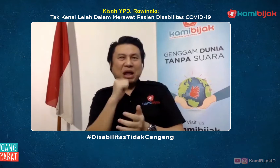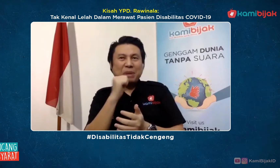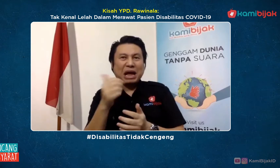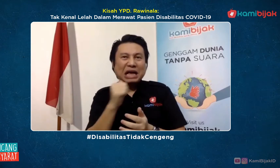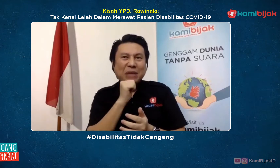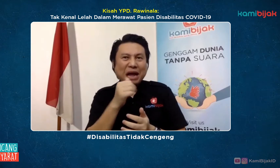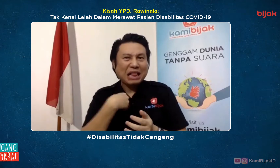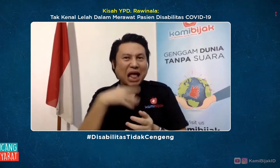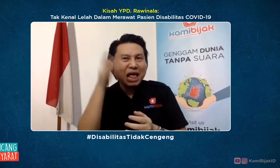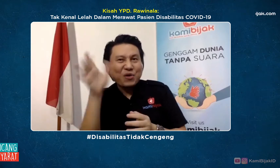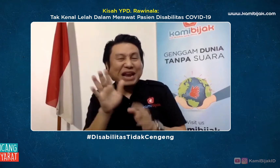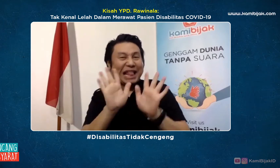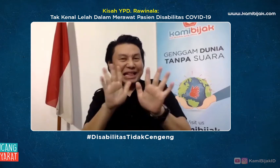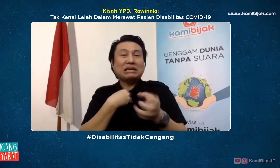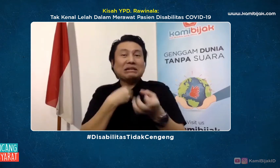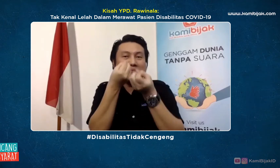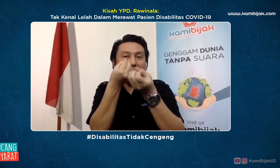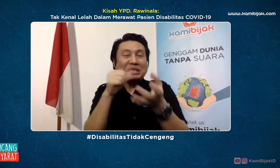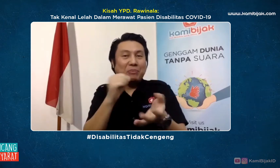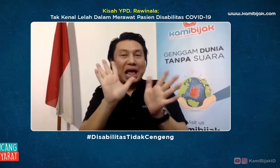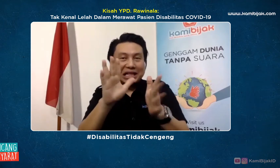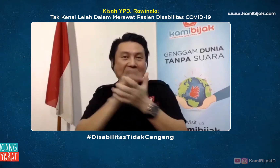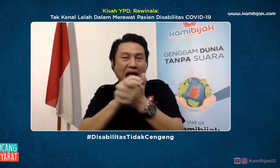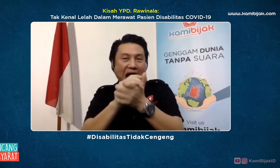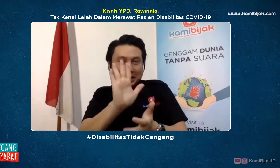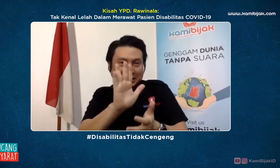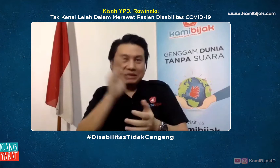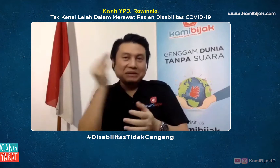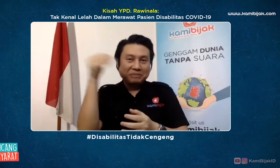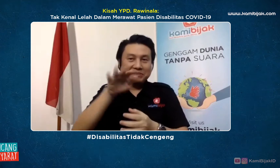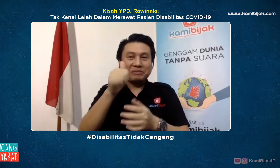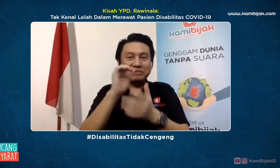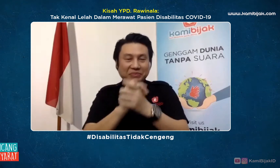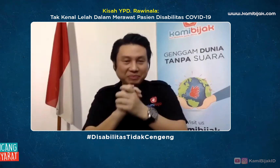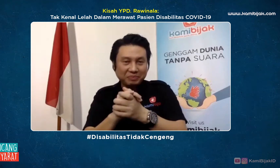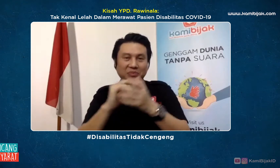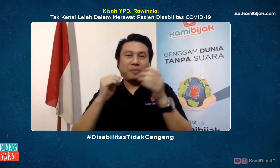Siapa ya? Nanti kita akan berkenalan dengan narasumbernya